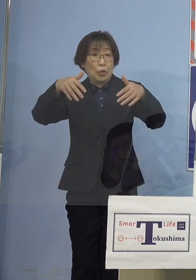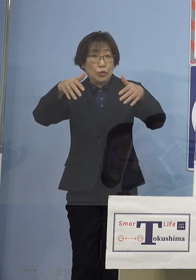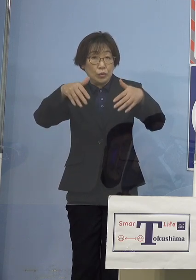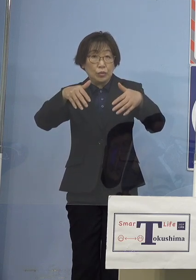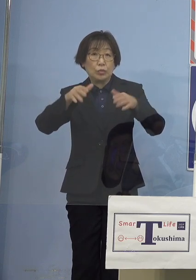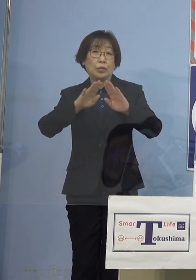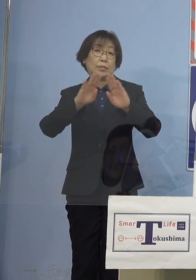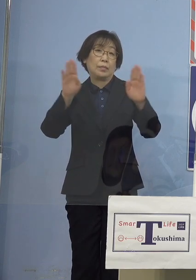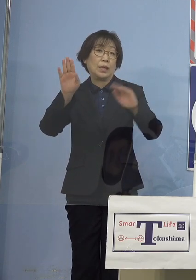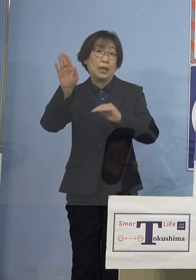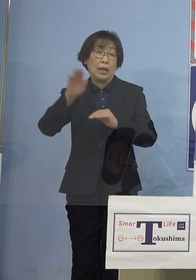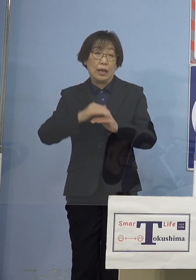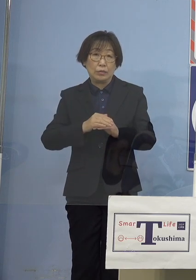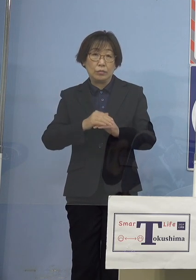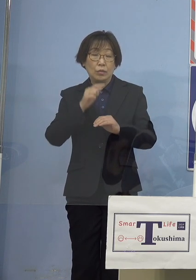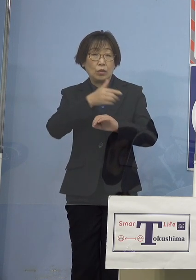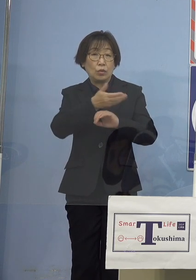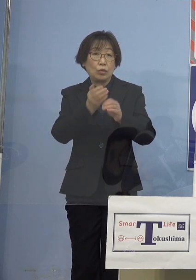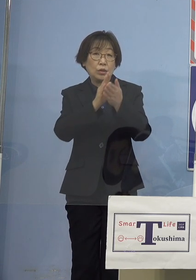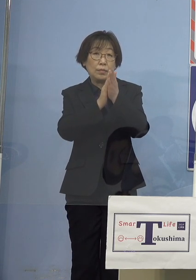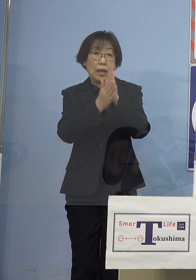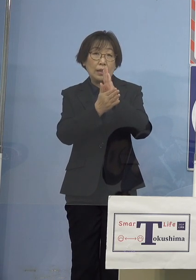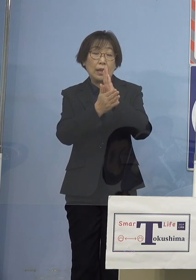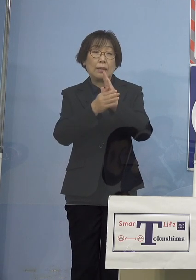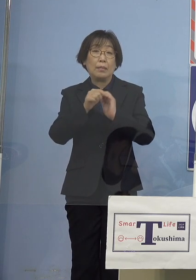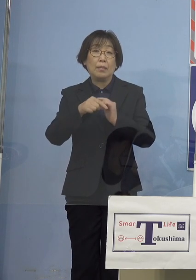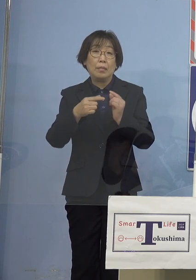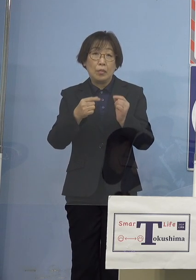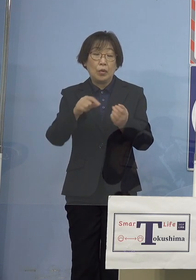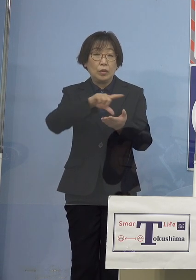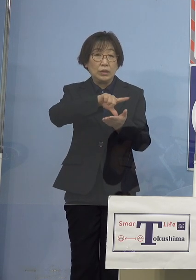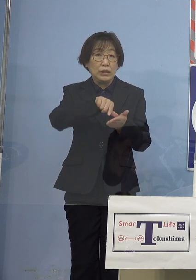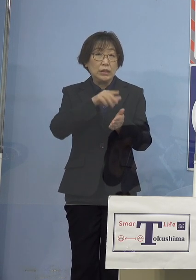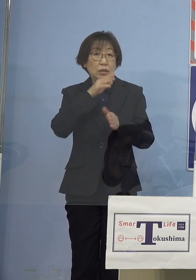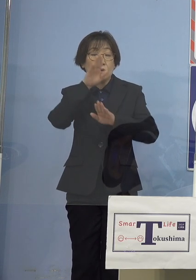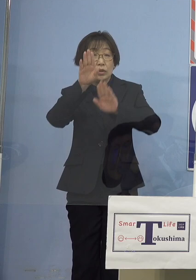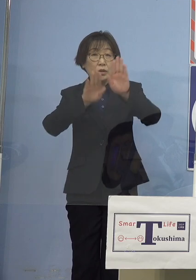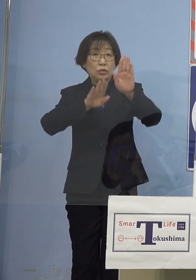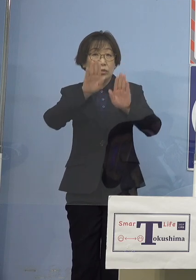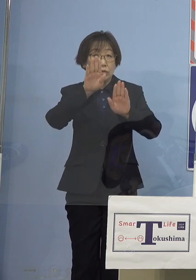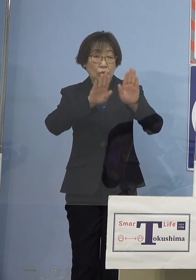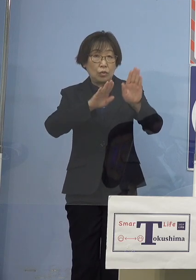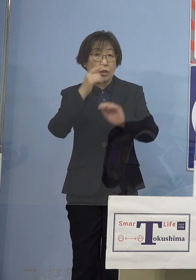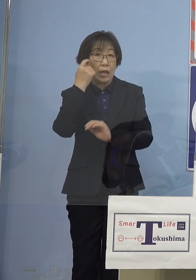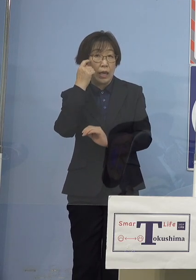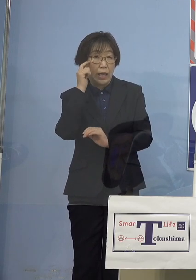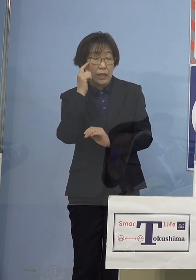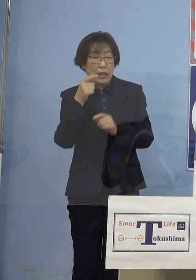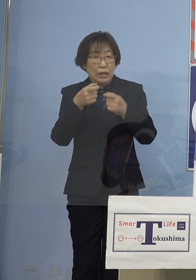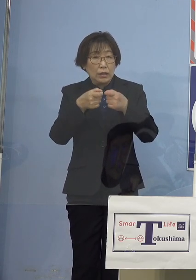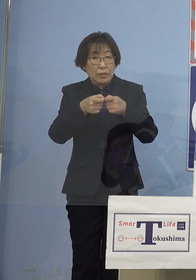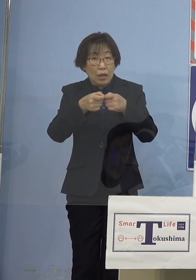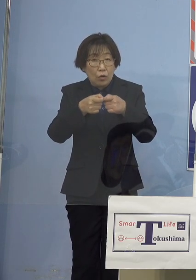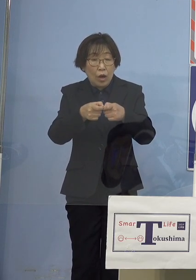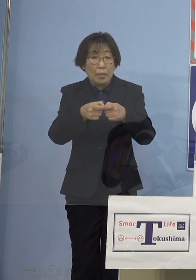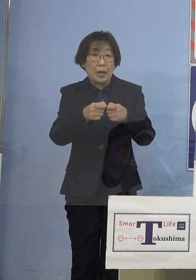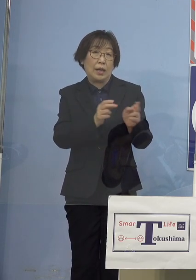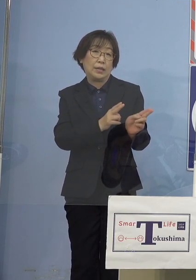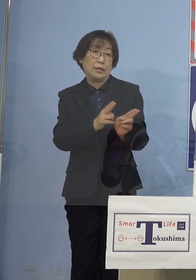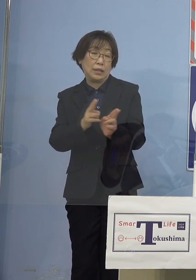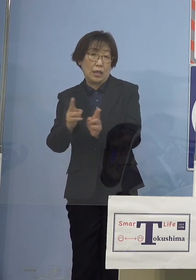本県といたしましても、地域の実情を踏まえた きめ細やかな制度設計が行われるよう